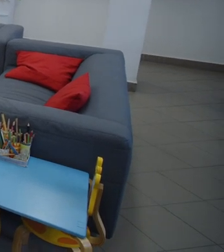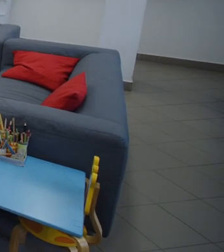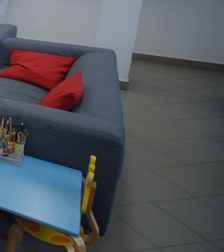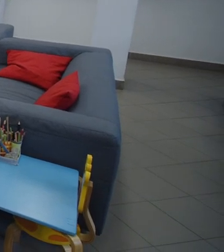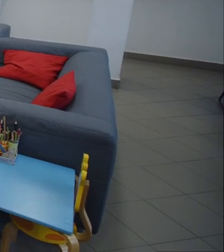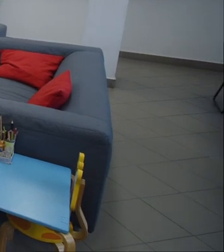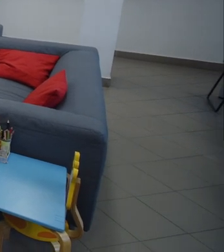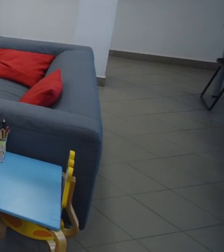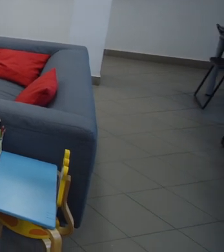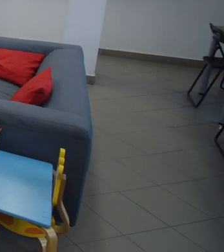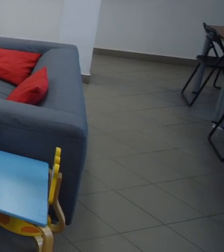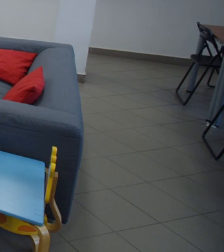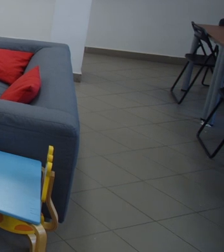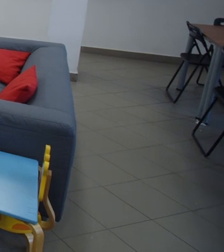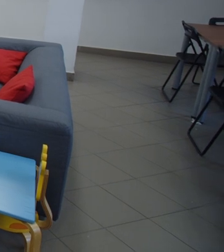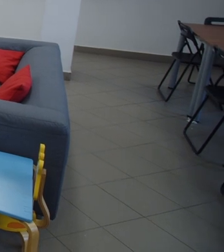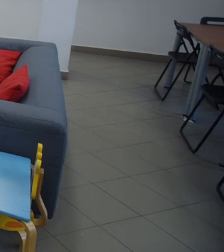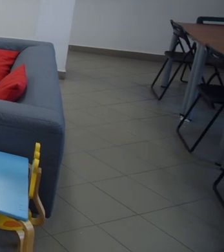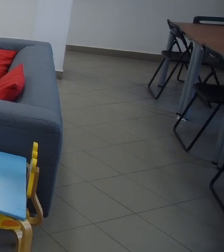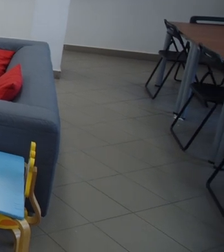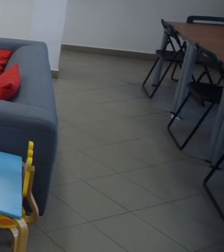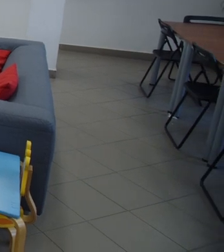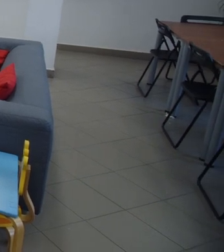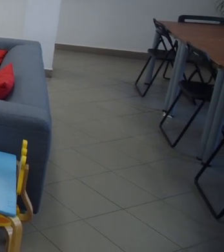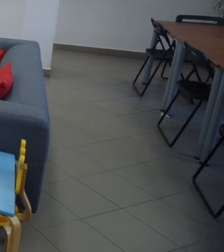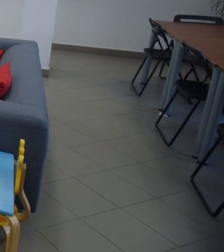Ściana przy wejściu ma tablicę korkową z plakatami i dwie kolejne kanapy.